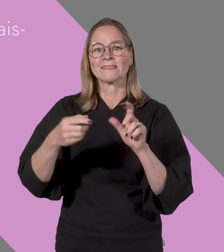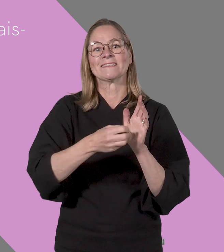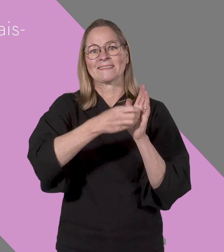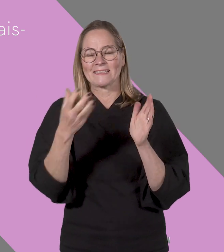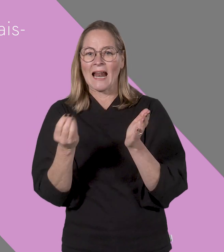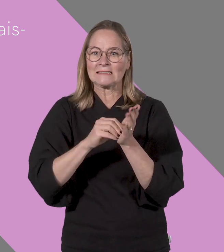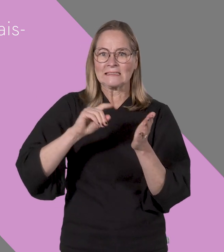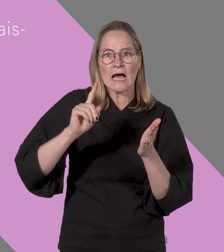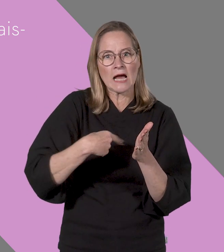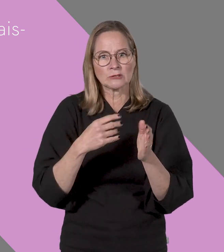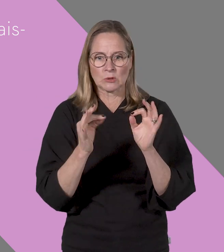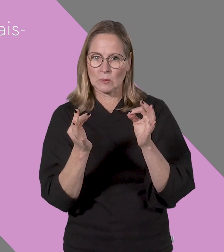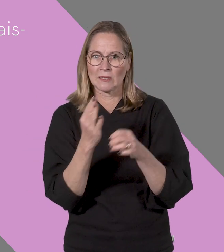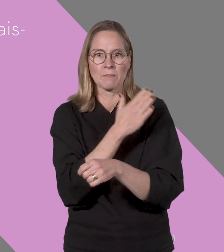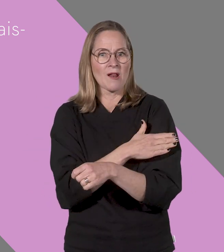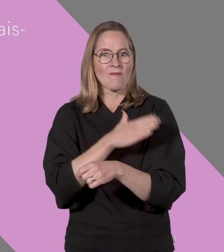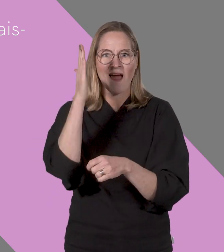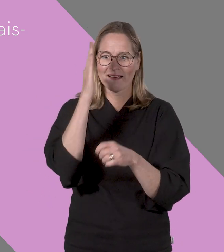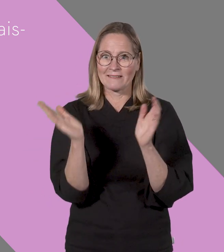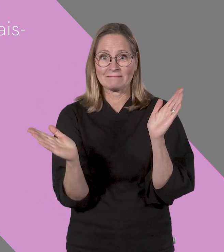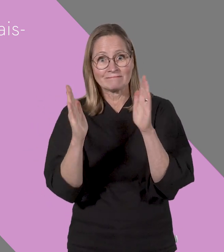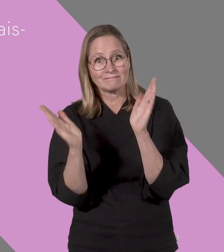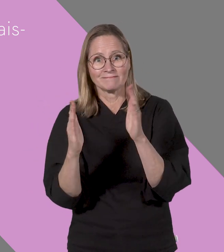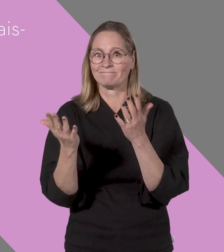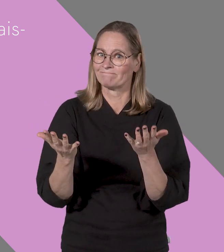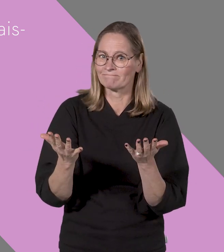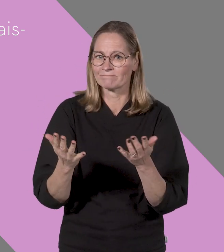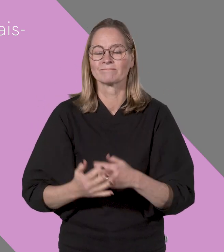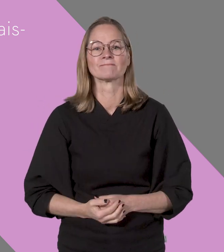mikä tulee aiheuttamaan lisähaasteita palveluaikoihin.